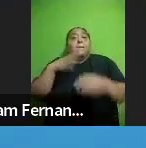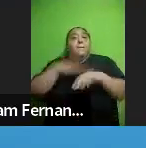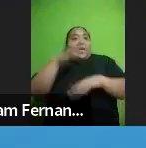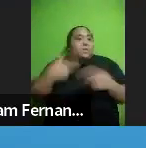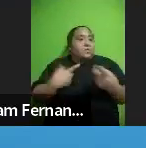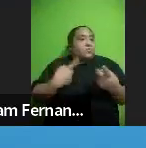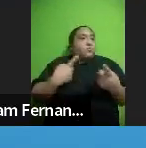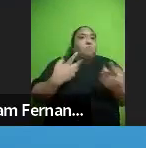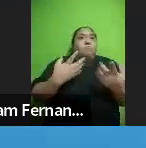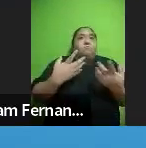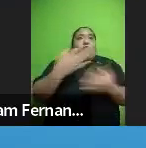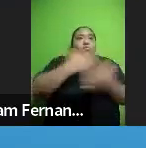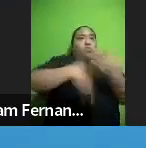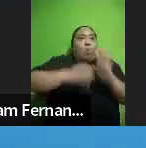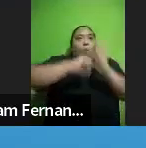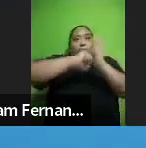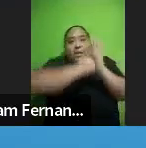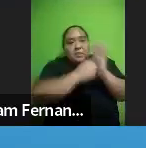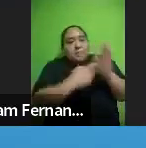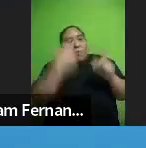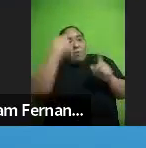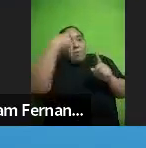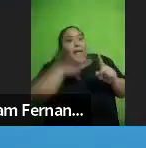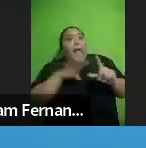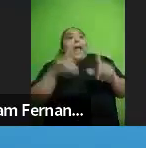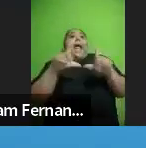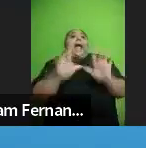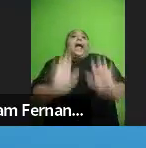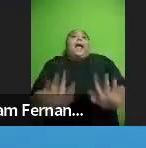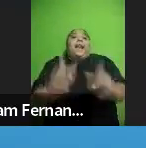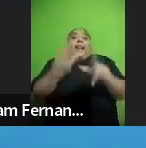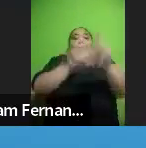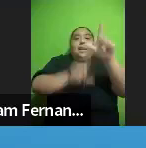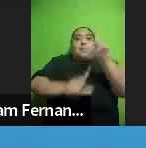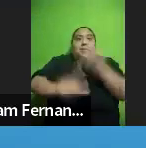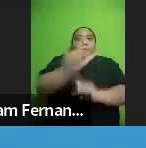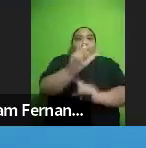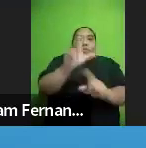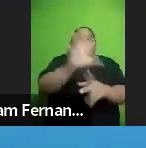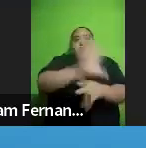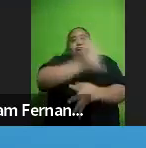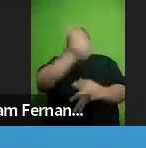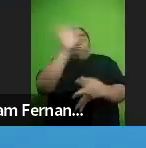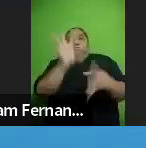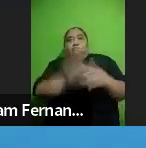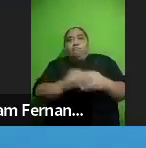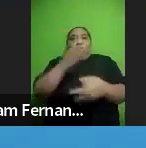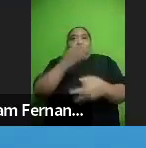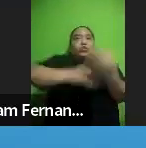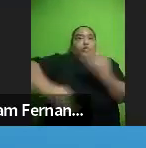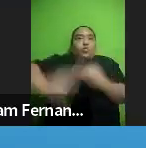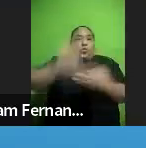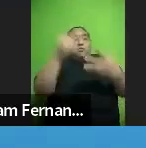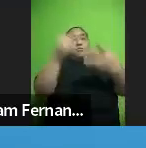Entonces con estas tonces, con estas 3 ideas pusimos a, bueno, la lengua de señas mexicana completo Con todo esto , si el